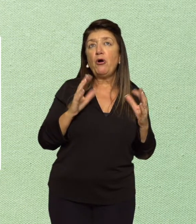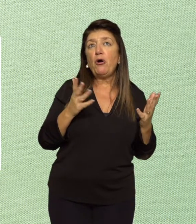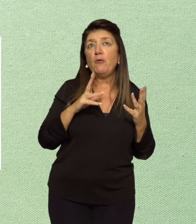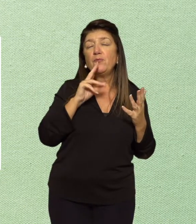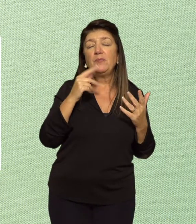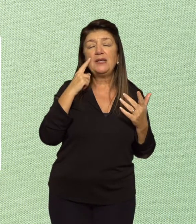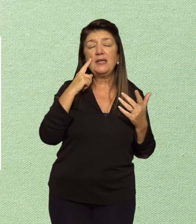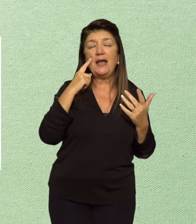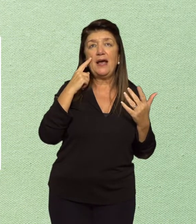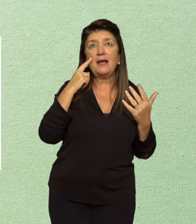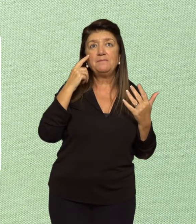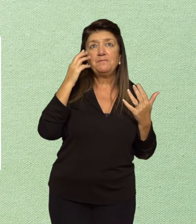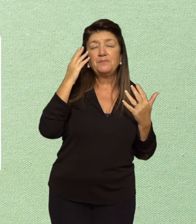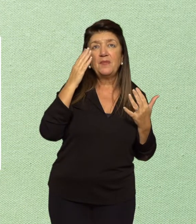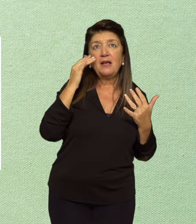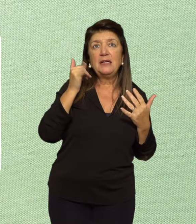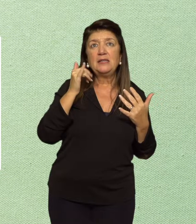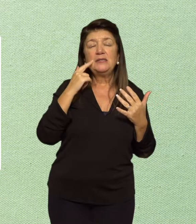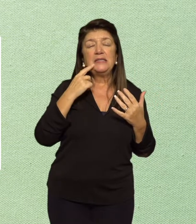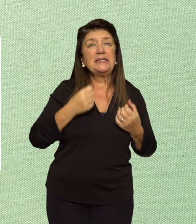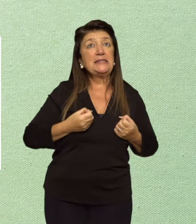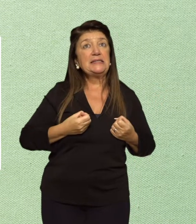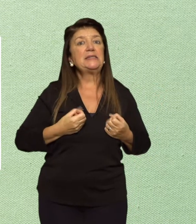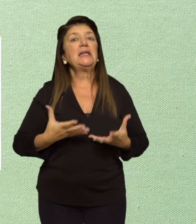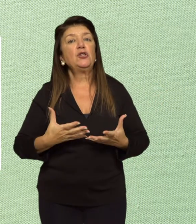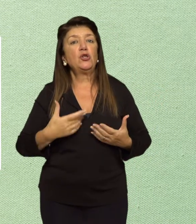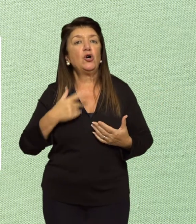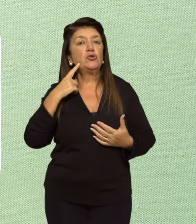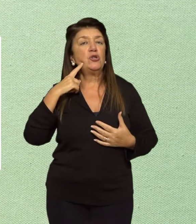comunque da riflessioni insomma che magari ti arrivano dalla tua esperienza di questi ultimi